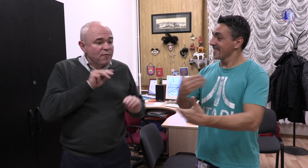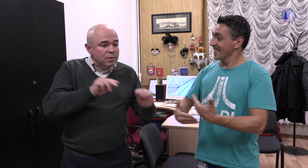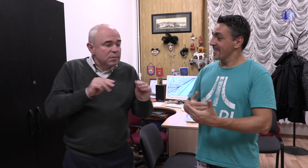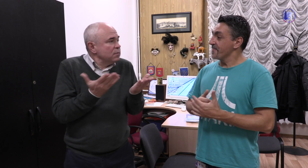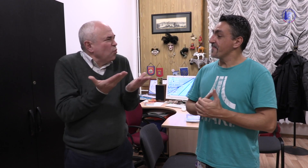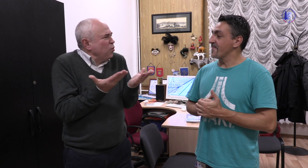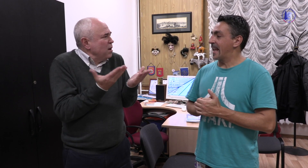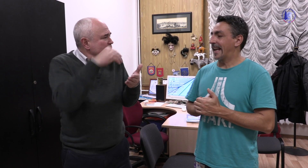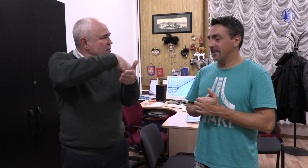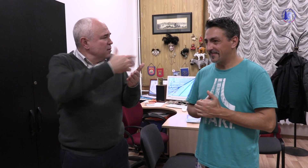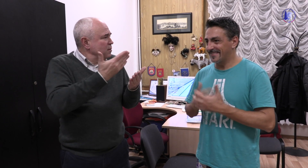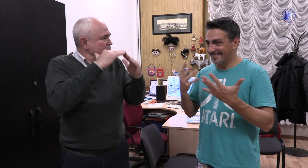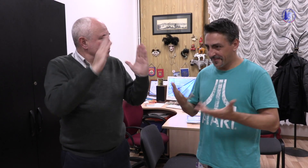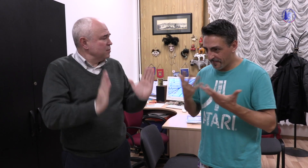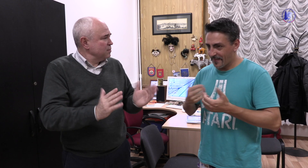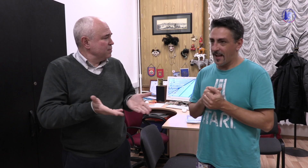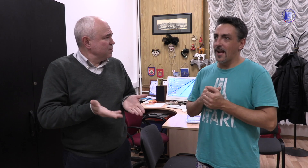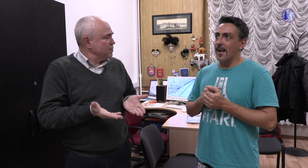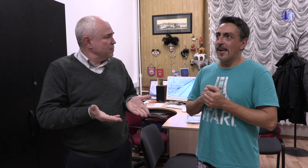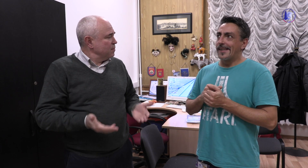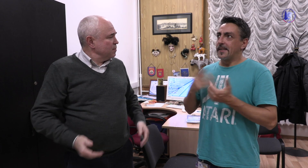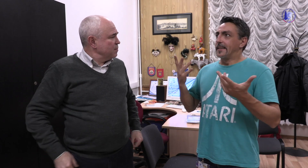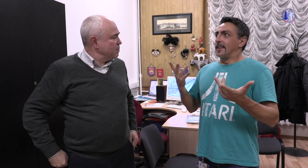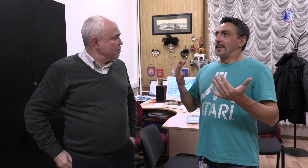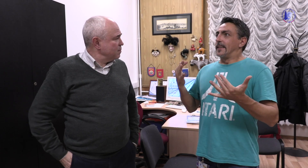Цель обучения глухих?